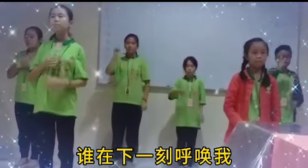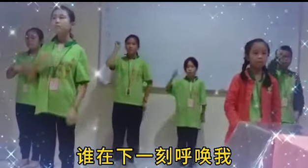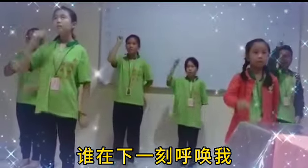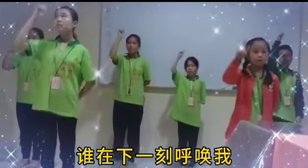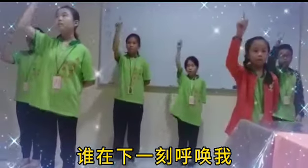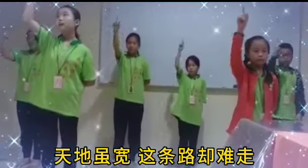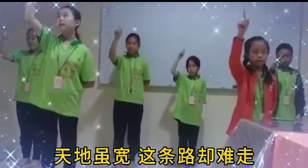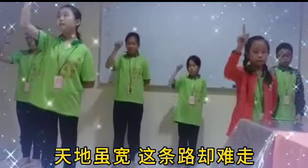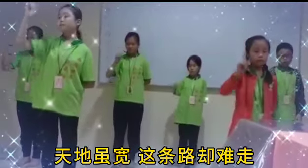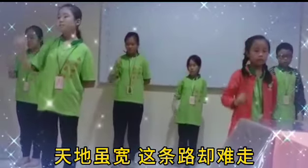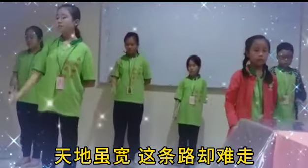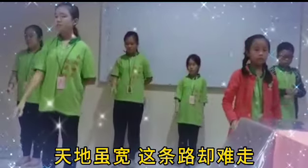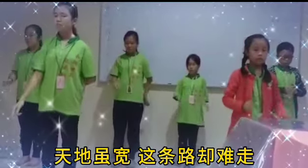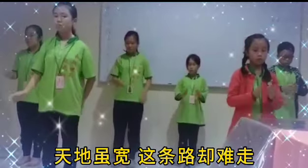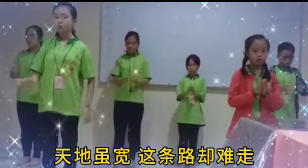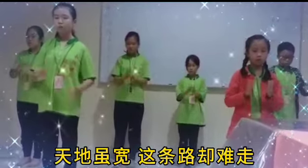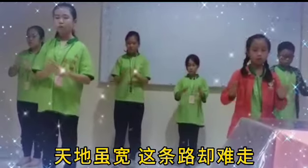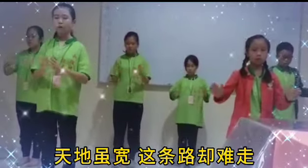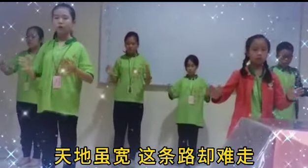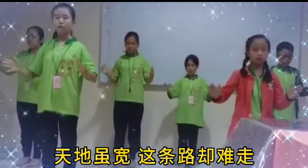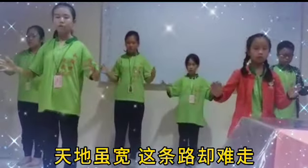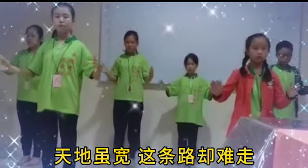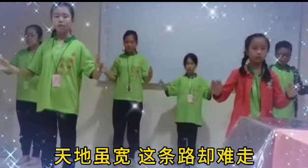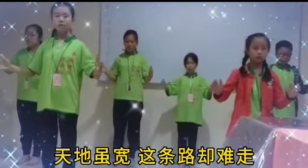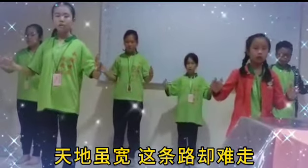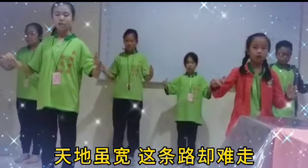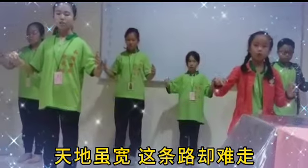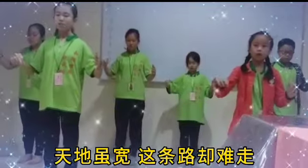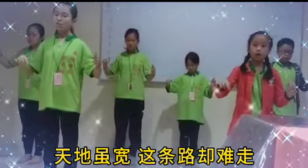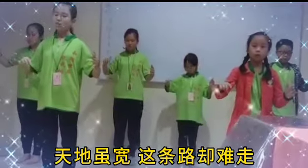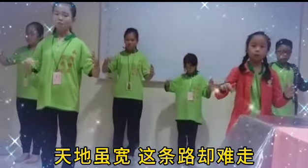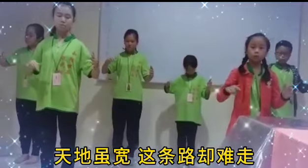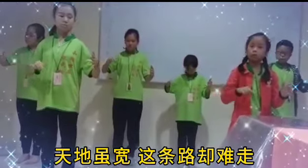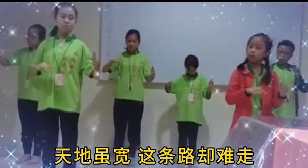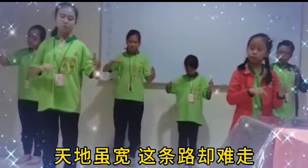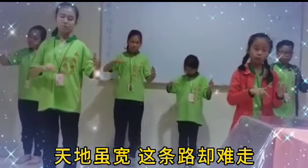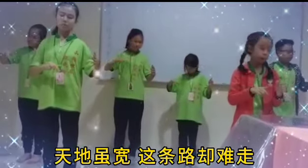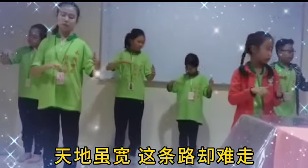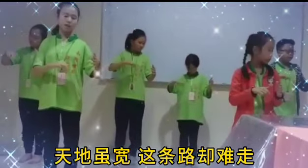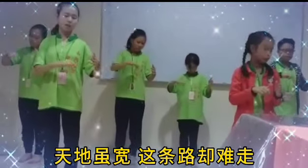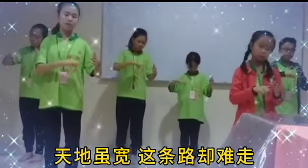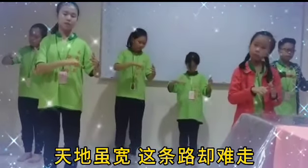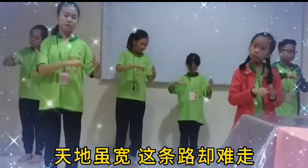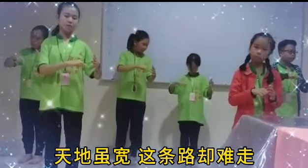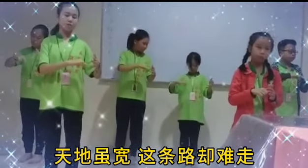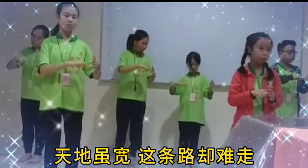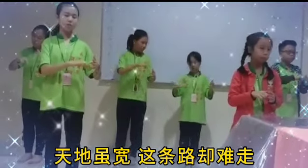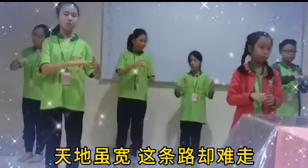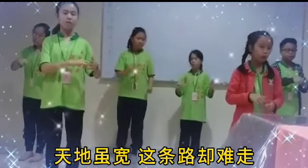天地虽宽 这条路却难走